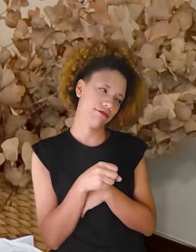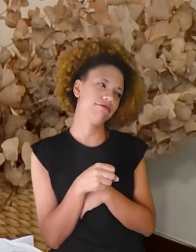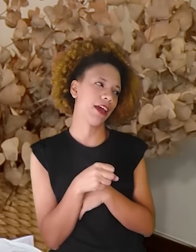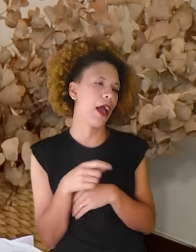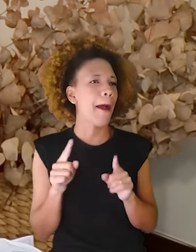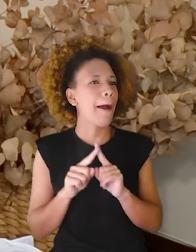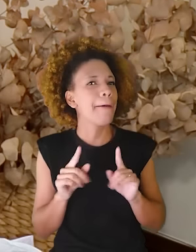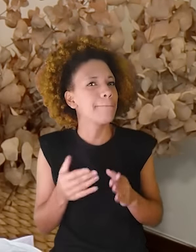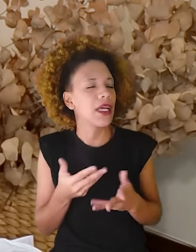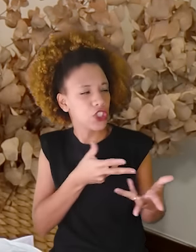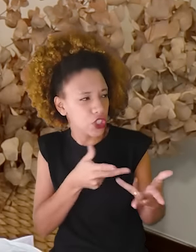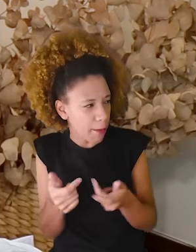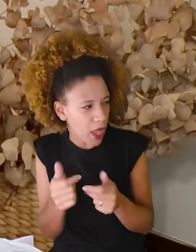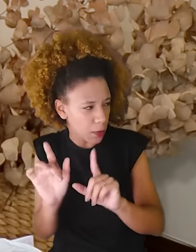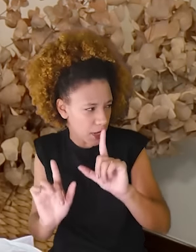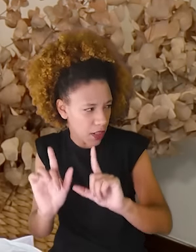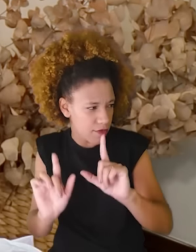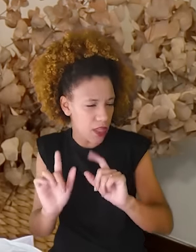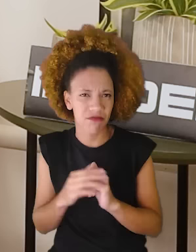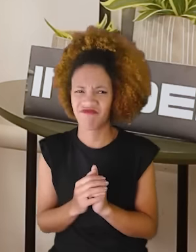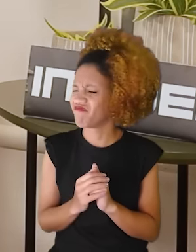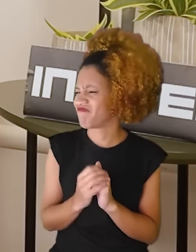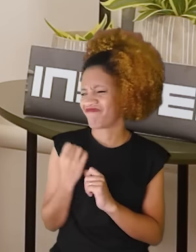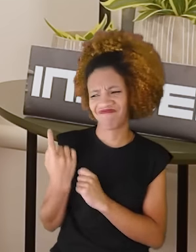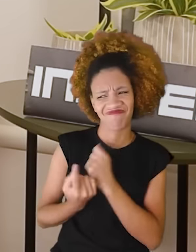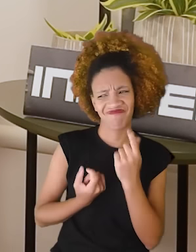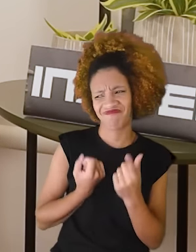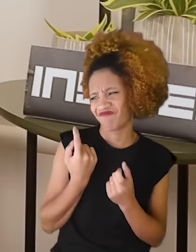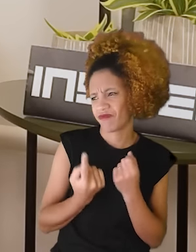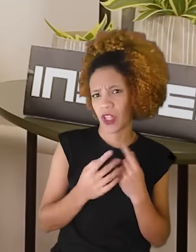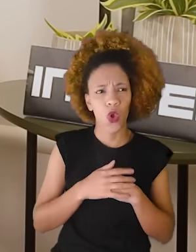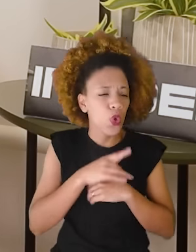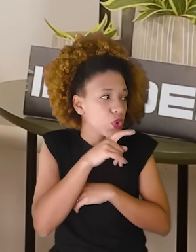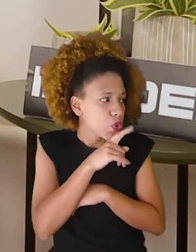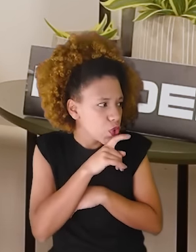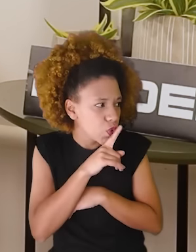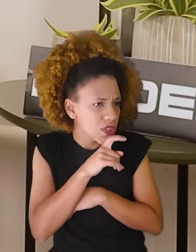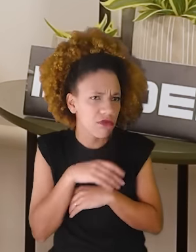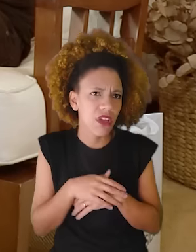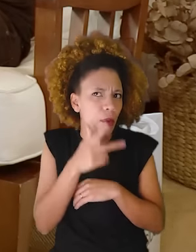ser chamado para fazer coisa de televisão Ah muito pouco cara muito pouco ass jura cara eu achei que